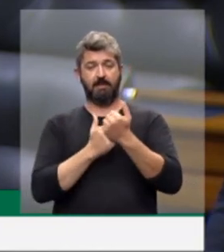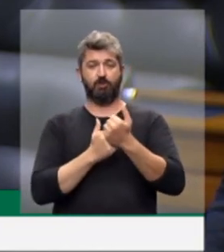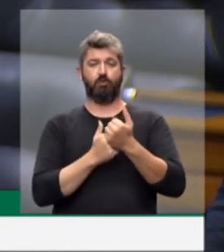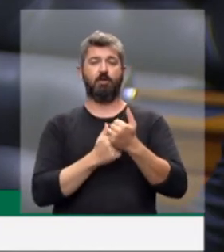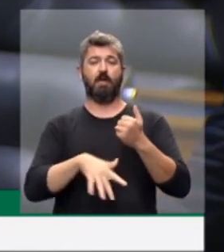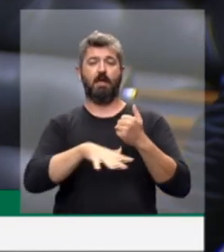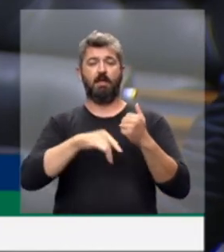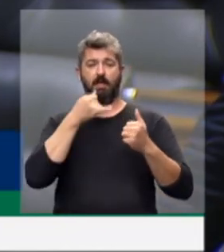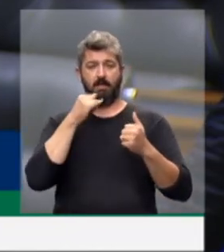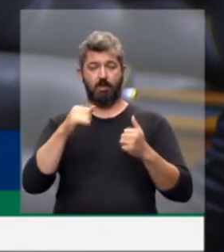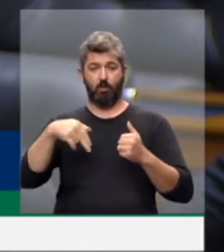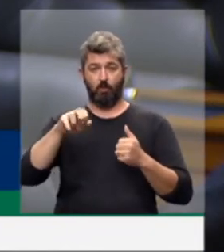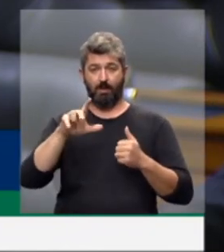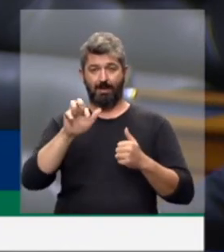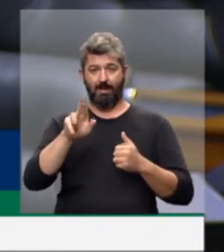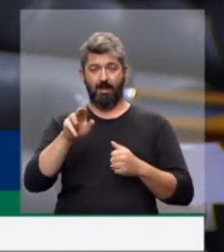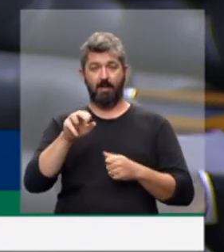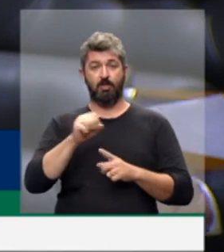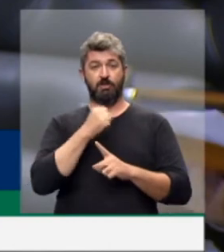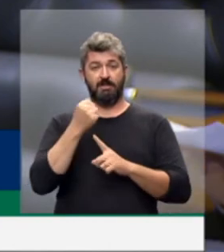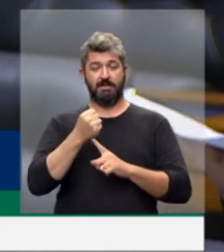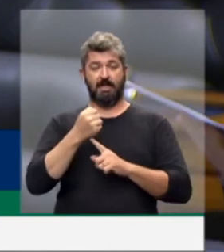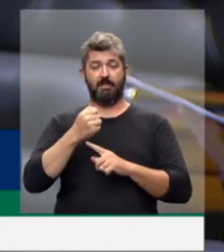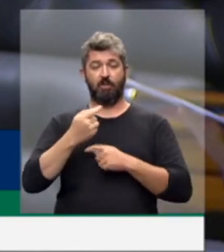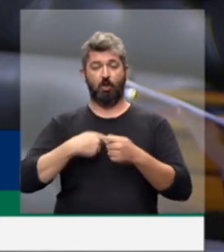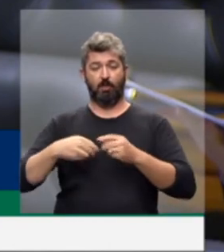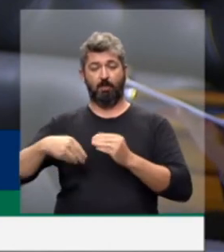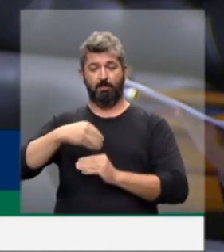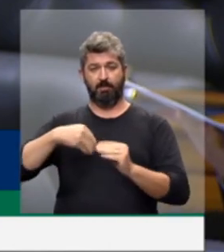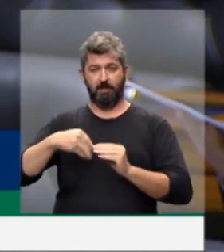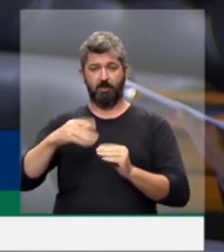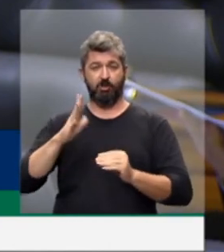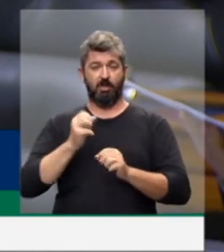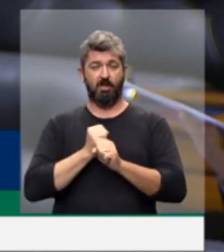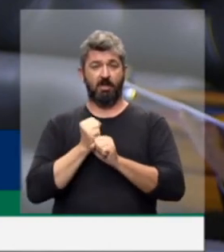DIALOGAMOS COM A DEPUTADA FERNANDA, É UM ÓRGÃO, ISSO